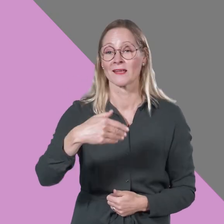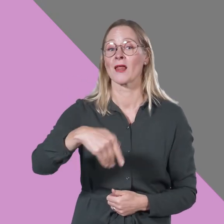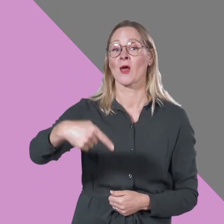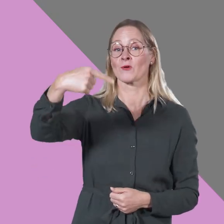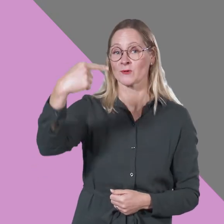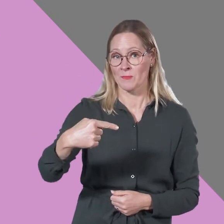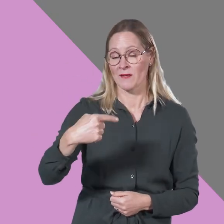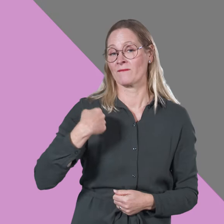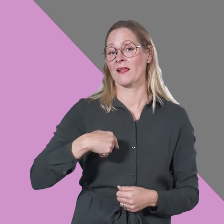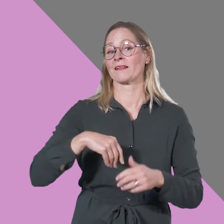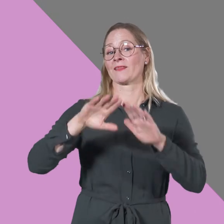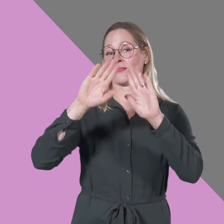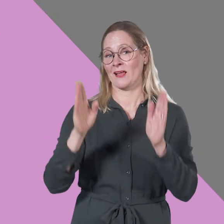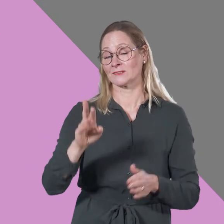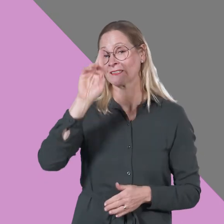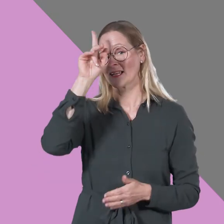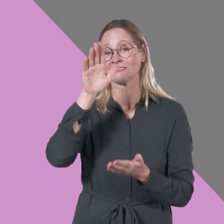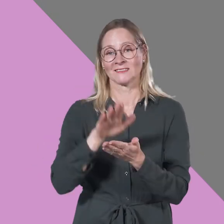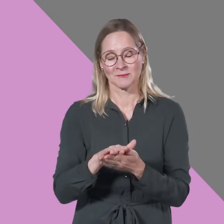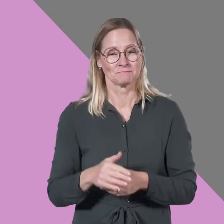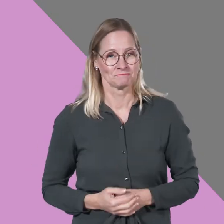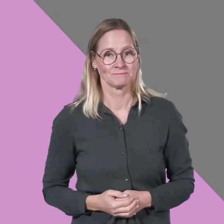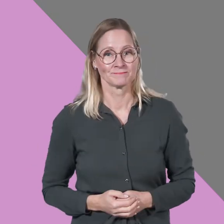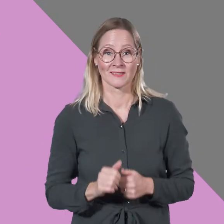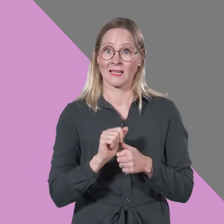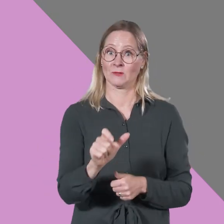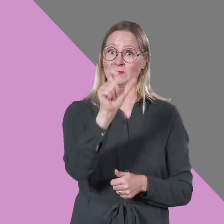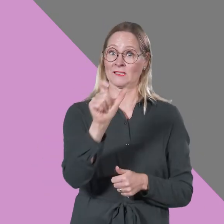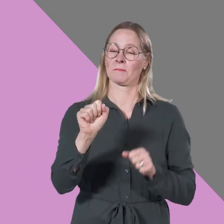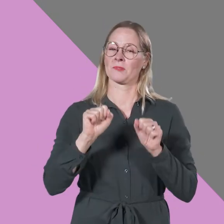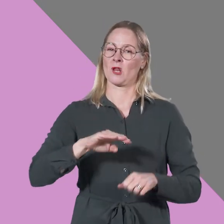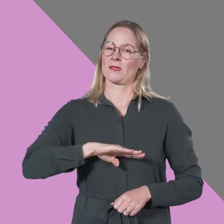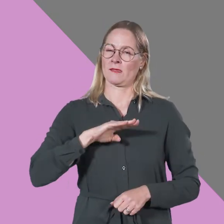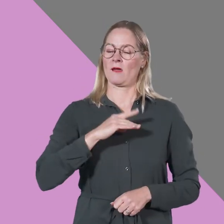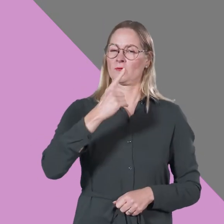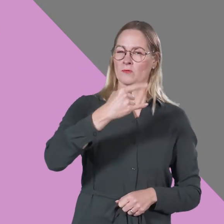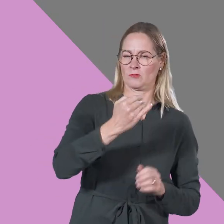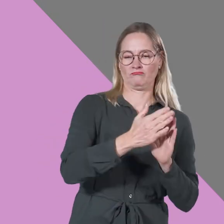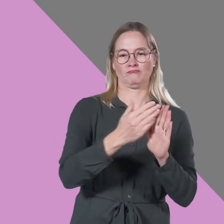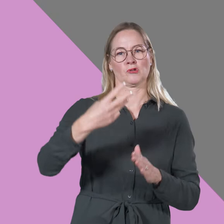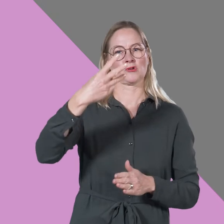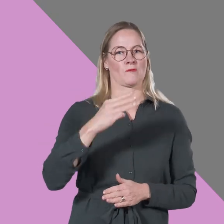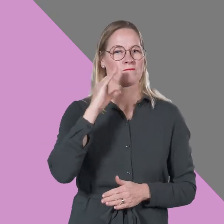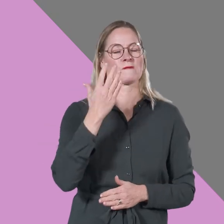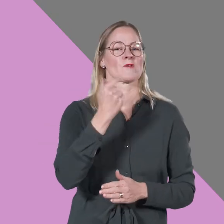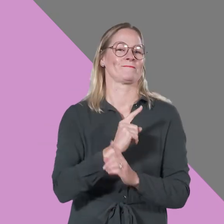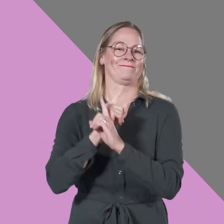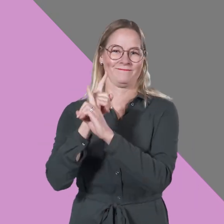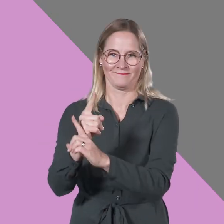klo 10.00 Valkeassa talossa, Helsingissä. Edustajien tulee olla iältään 16–30-vuotiaita.